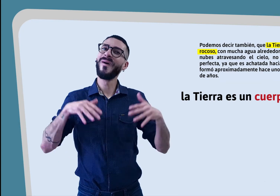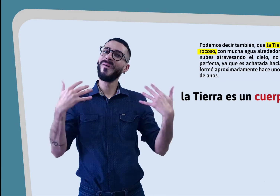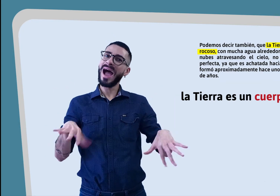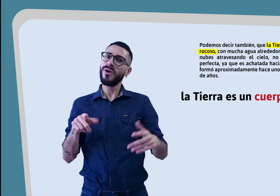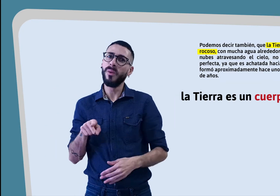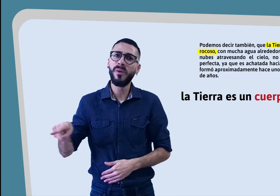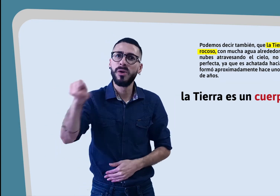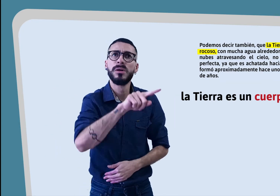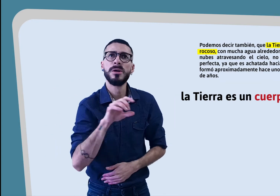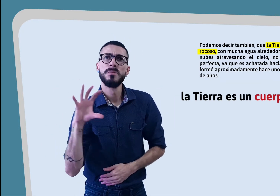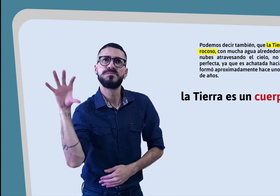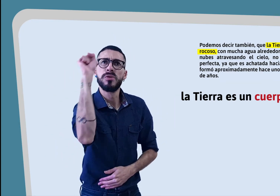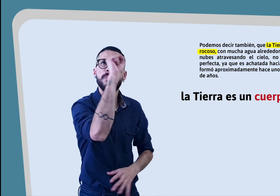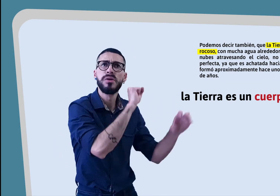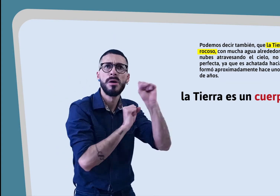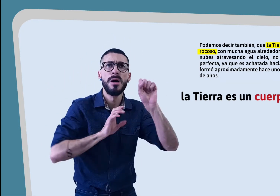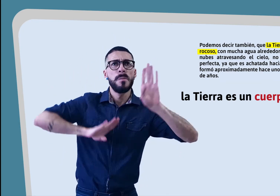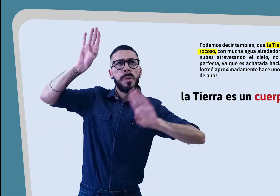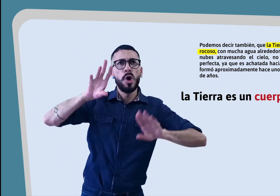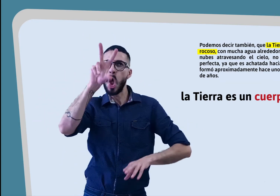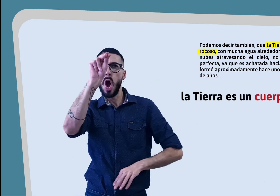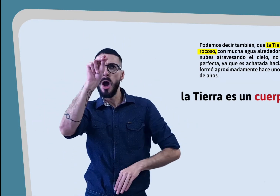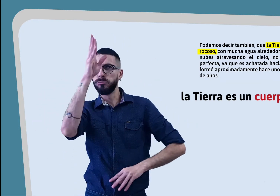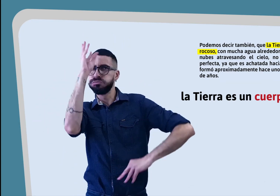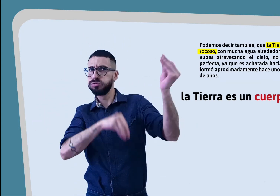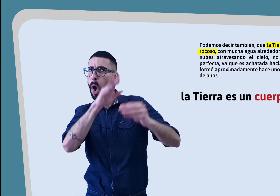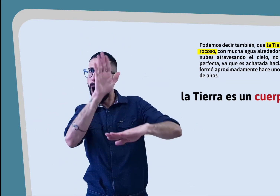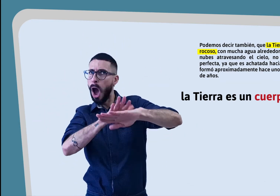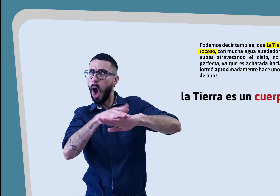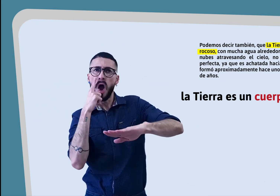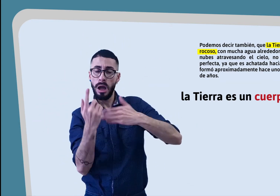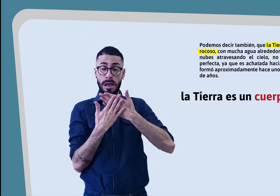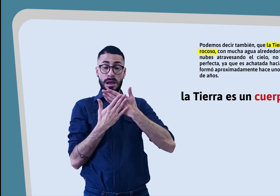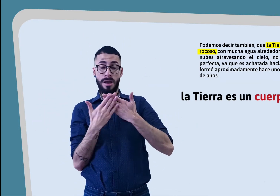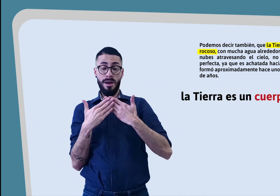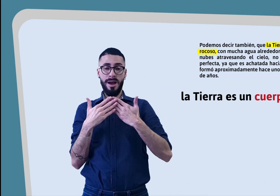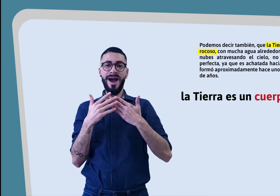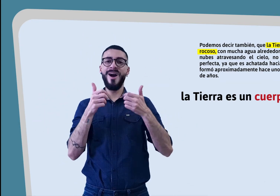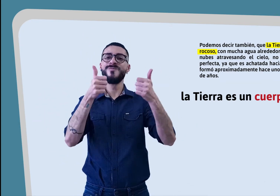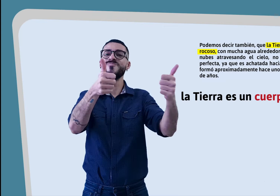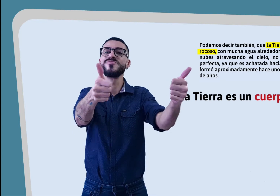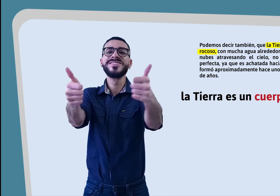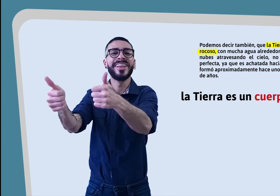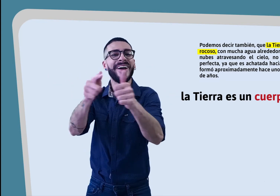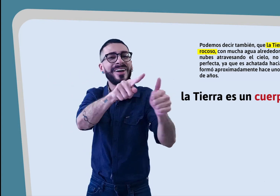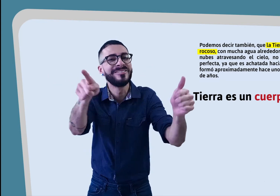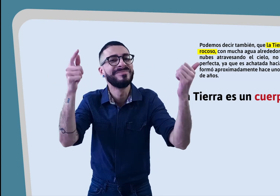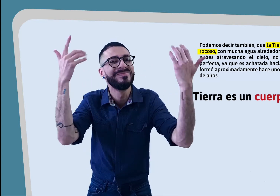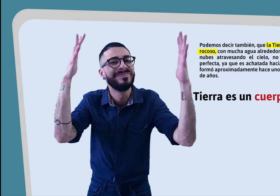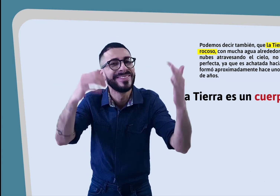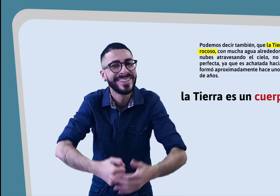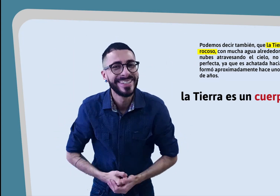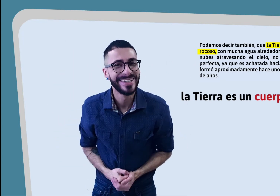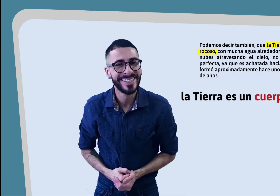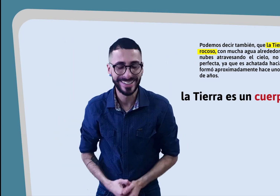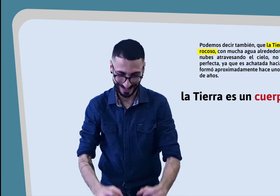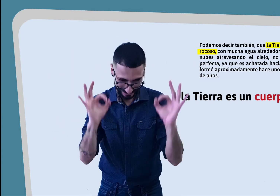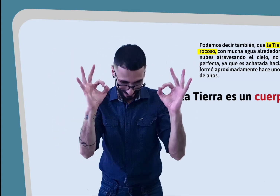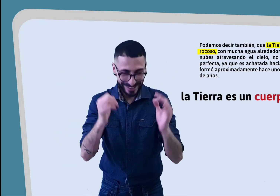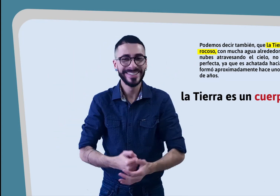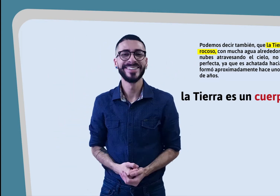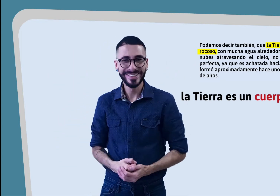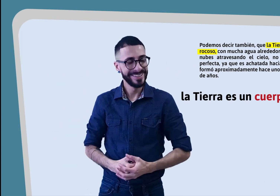Wow, ¡qué buena participación! Quienes no estuvieron de acuerdo, dieron sus opiniones. ¡Muy bien, los felicito!